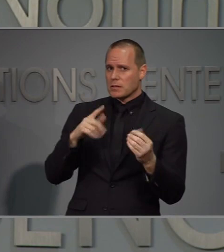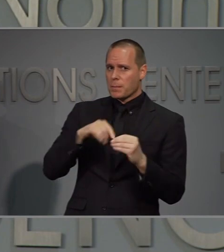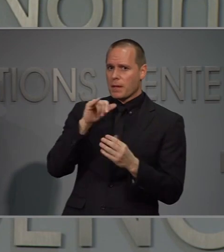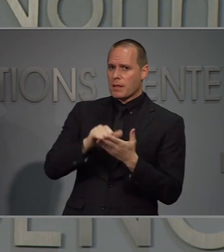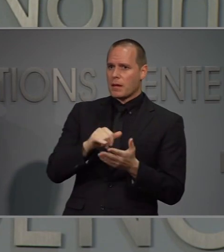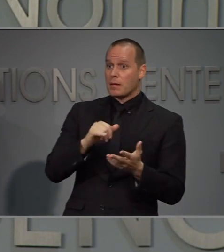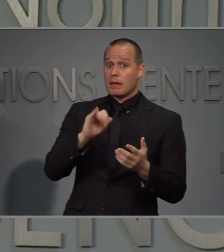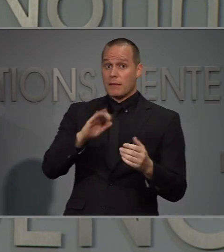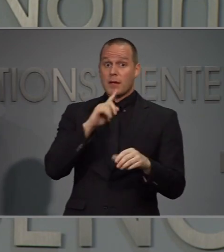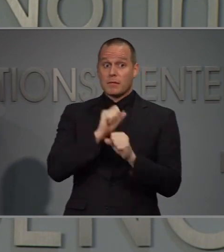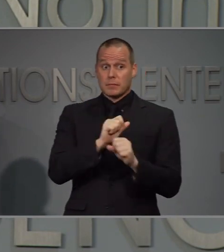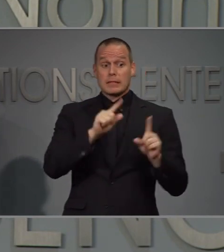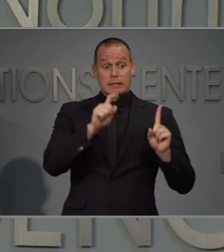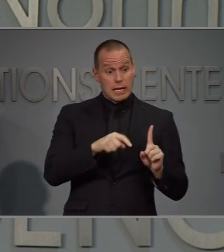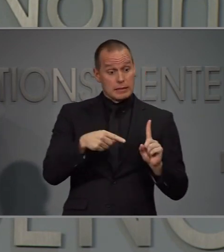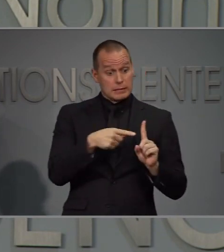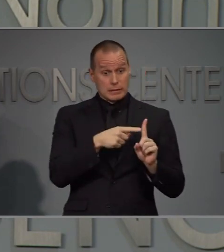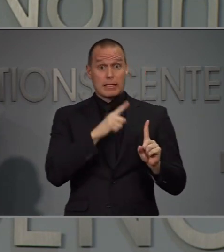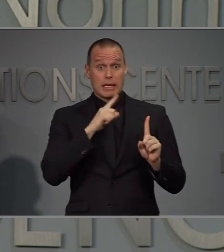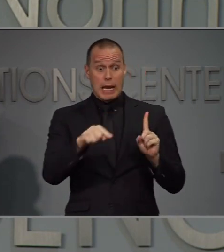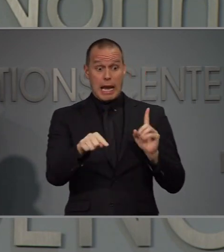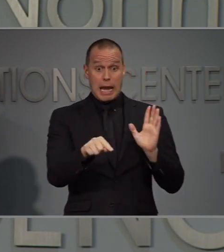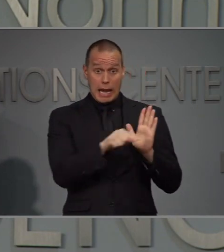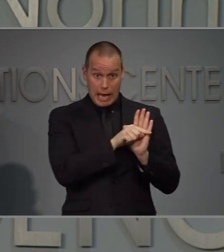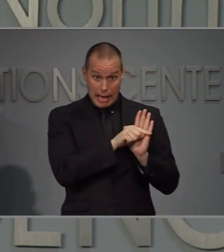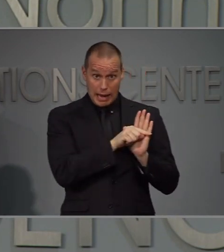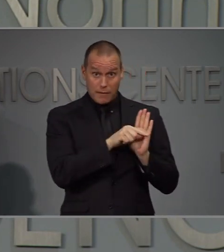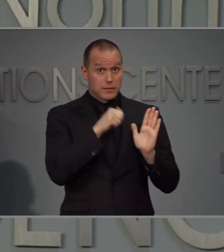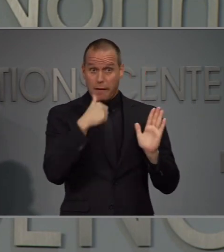también tiene hoy esta cumbre si ha habido conversación de